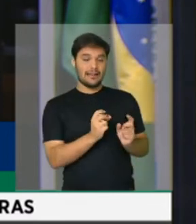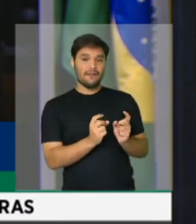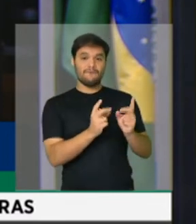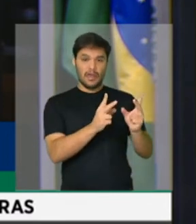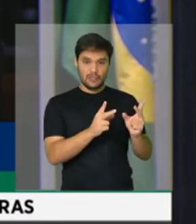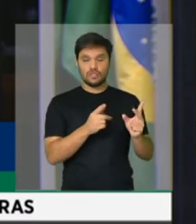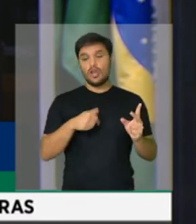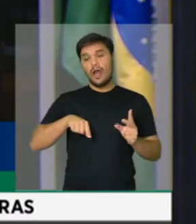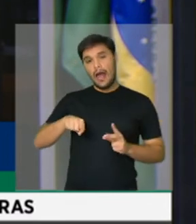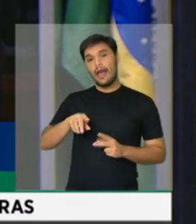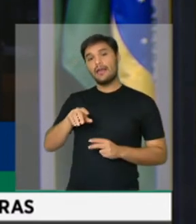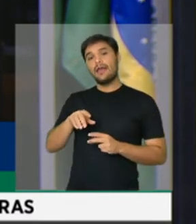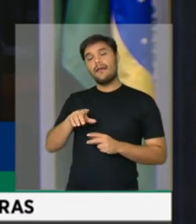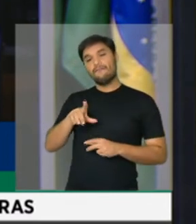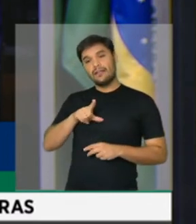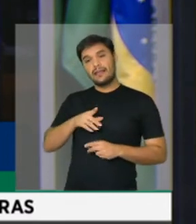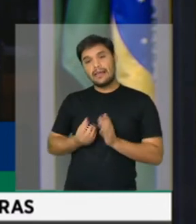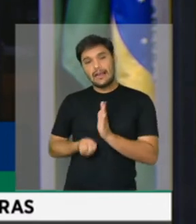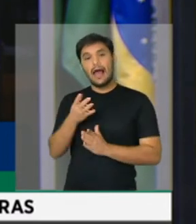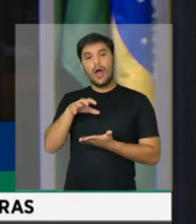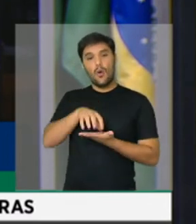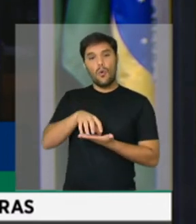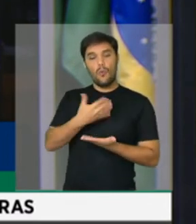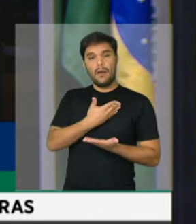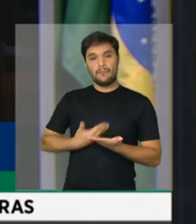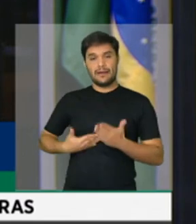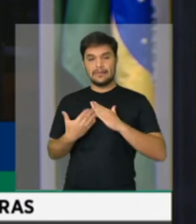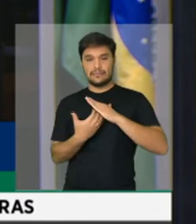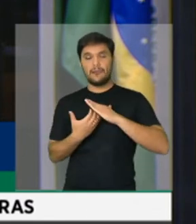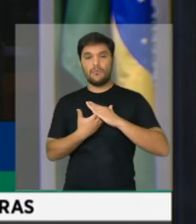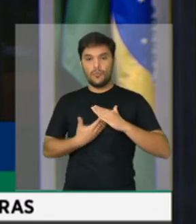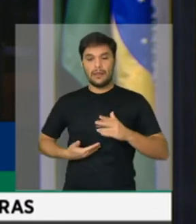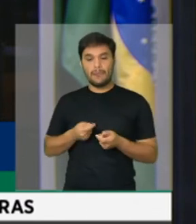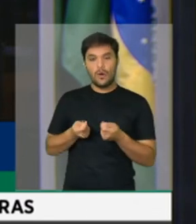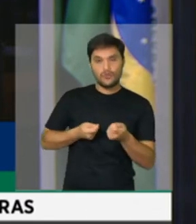BRASIL NA EMPRESA QUE PUBLICA, NA EMPRESA PÚBLICA OU SOCIEDADE DE ECONOMIA MISTA